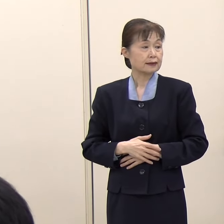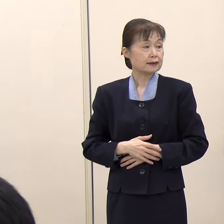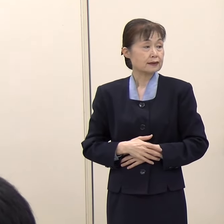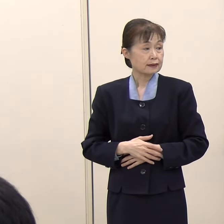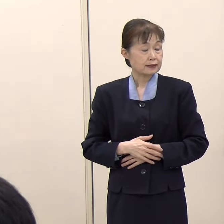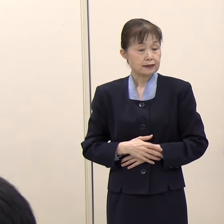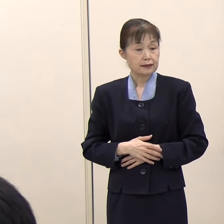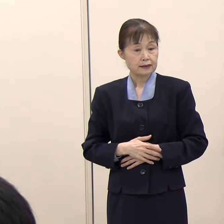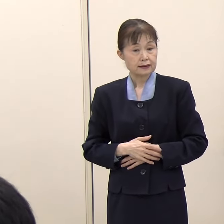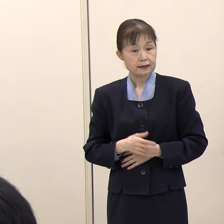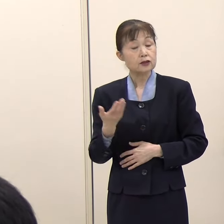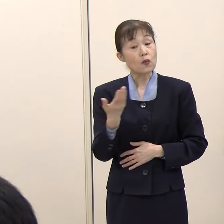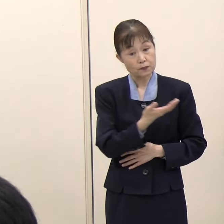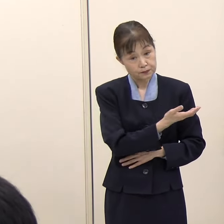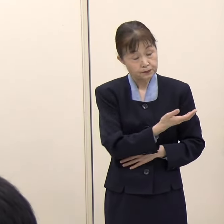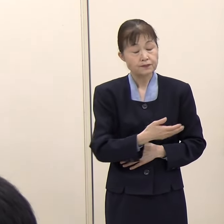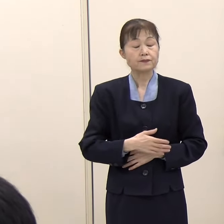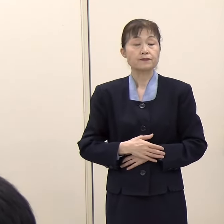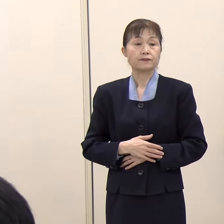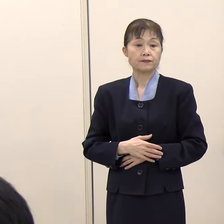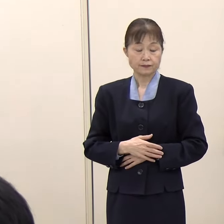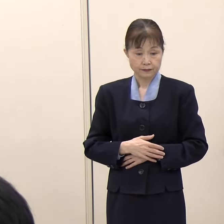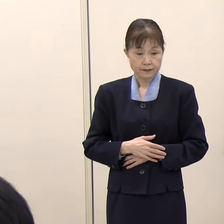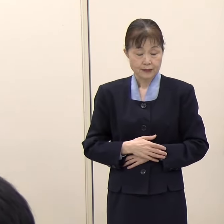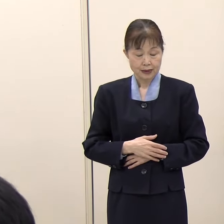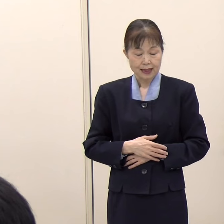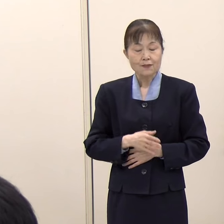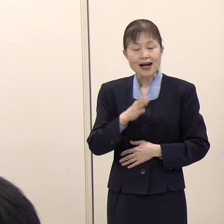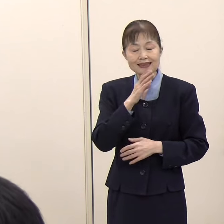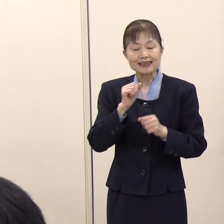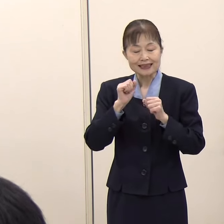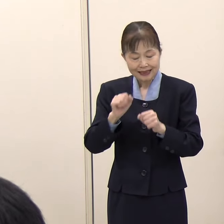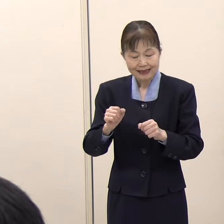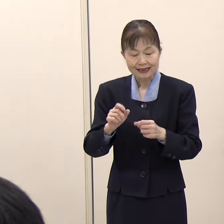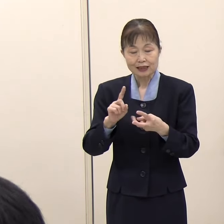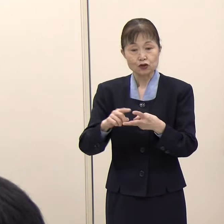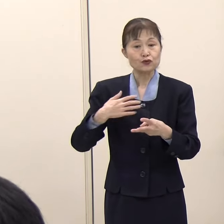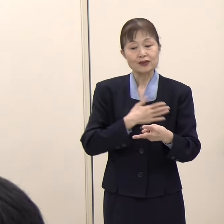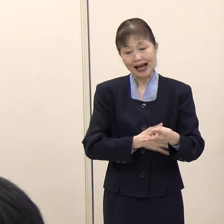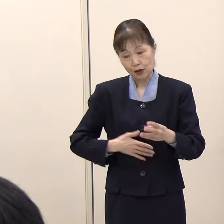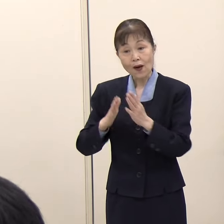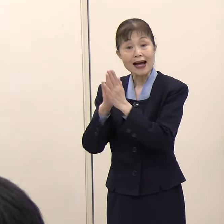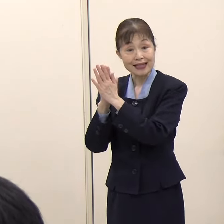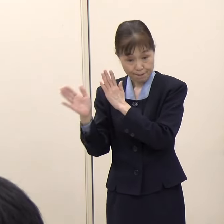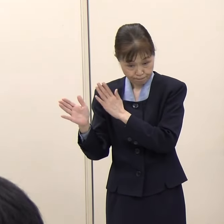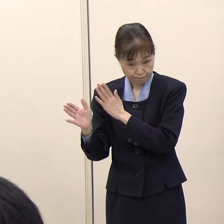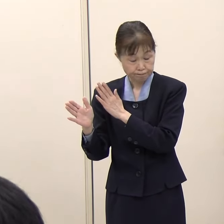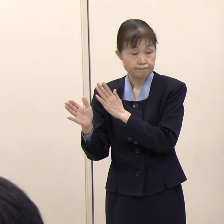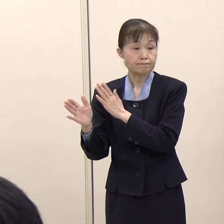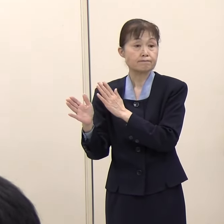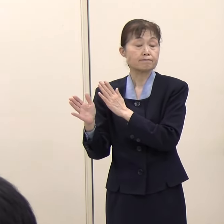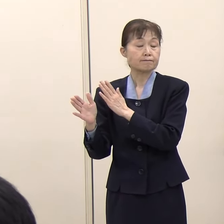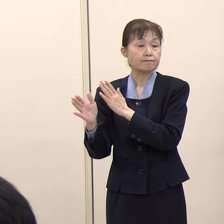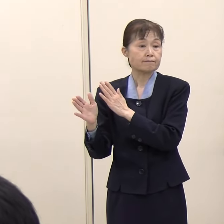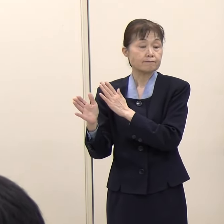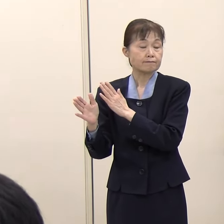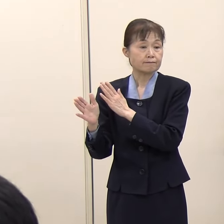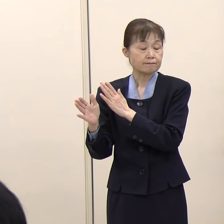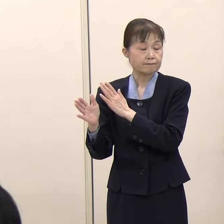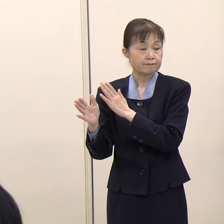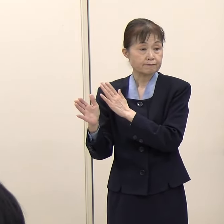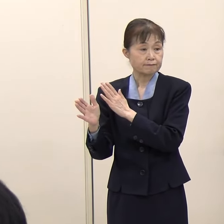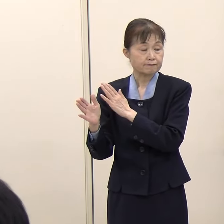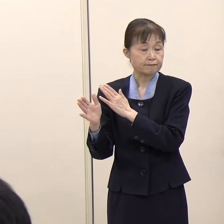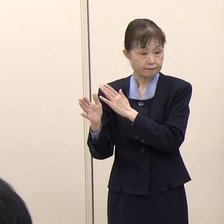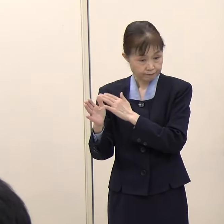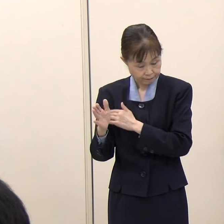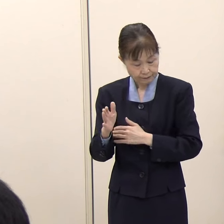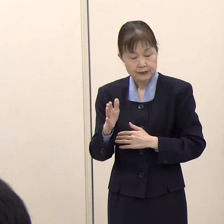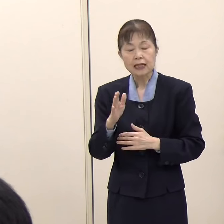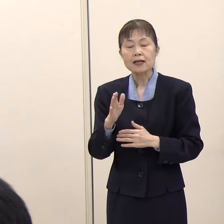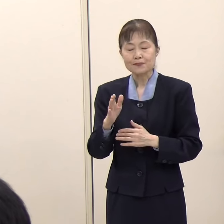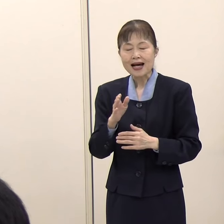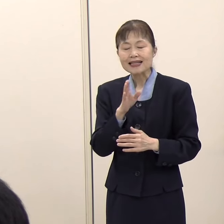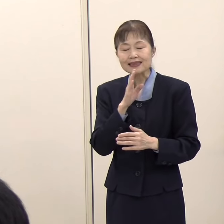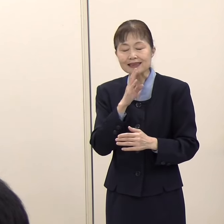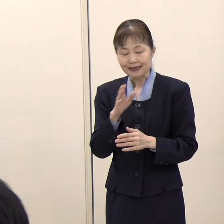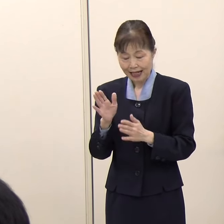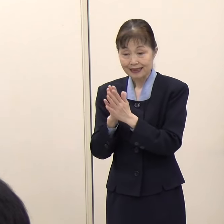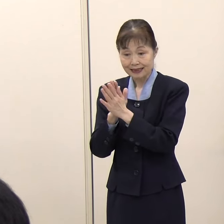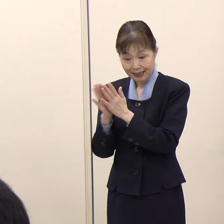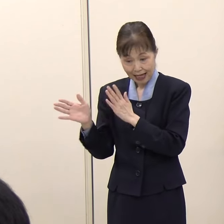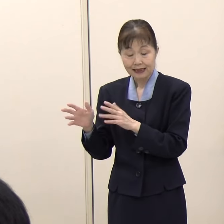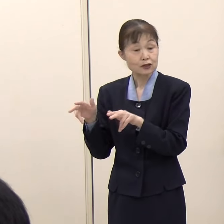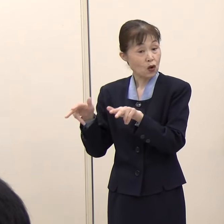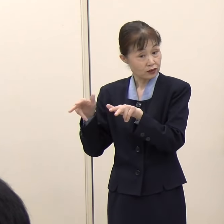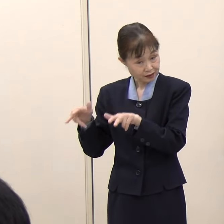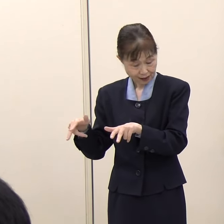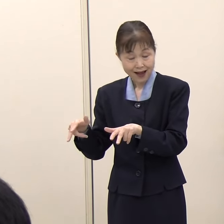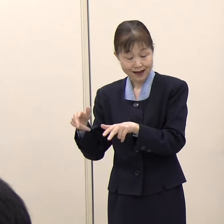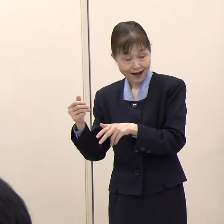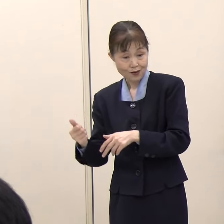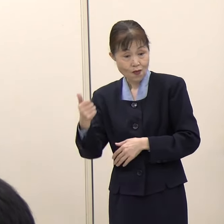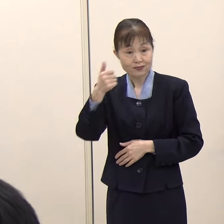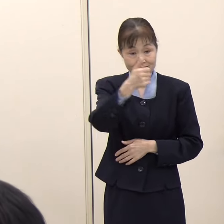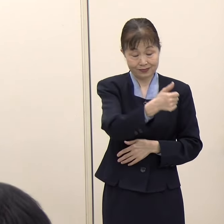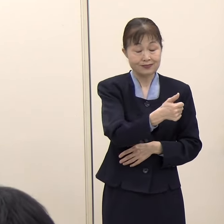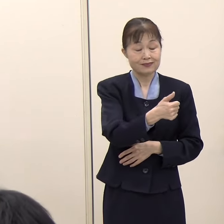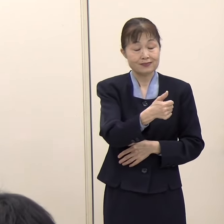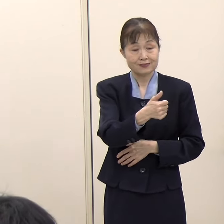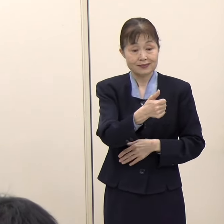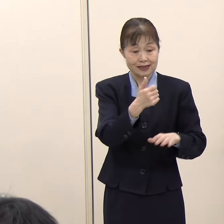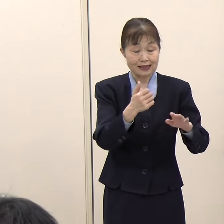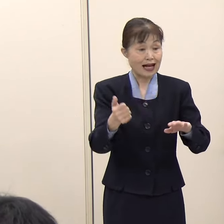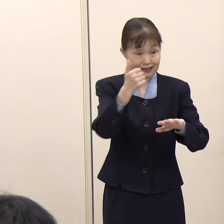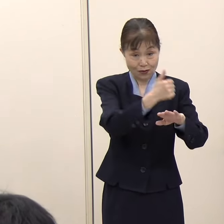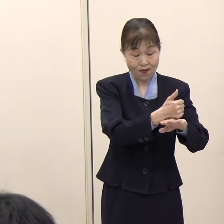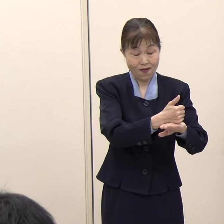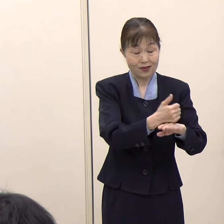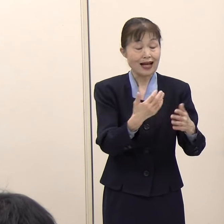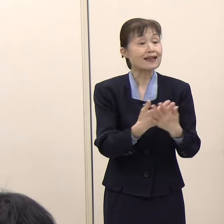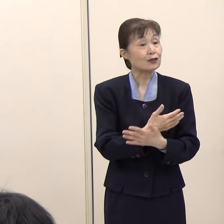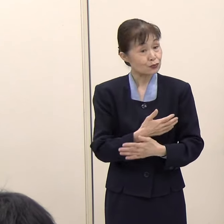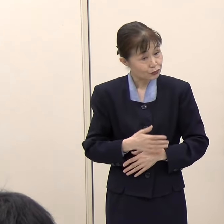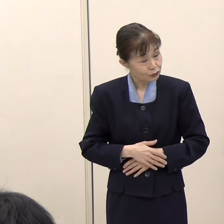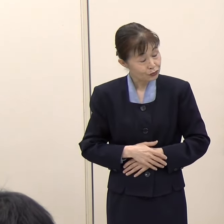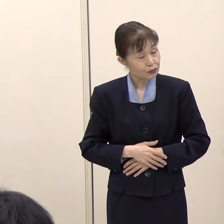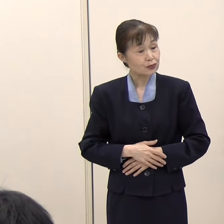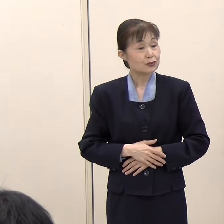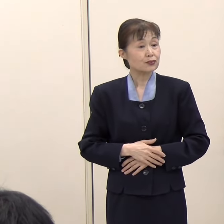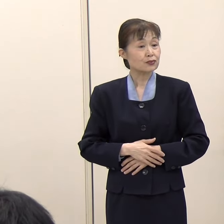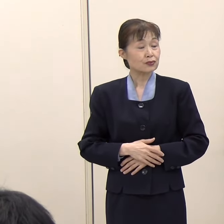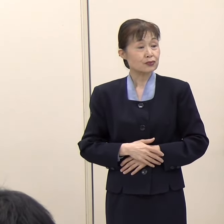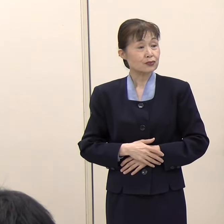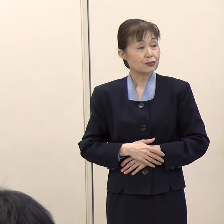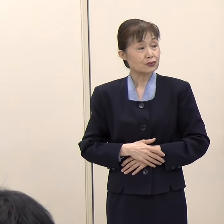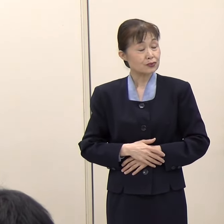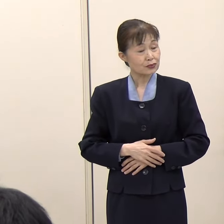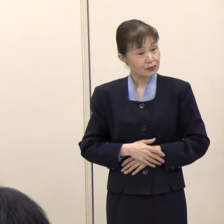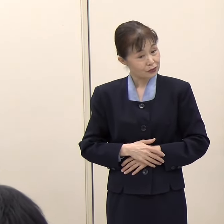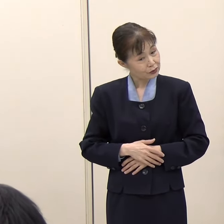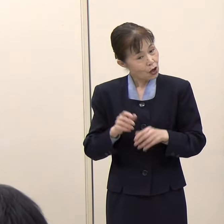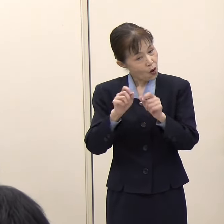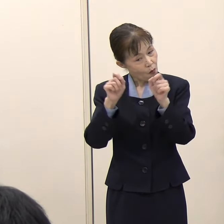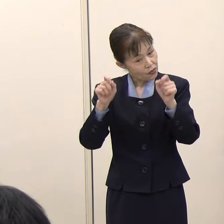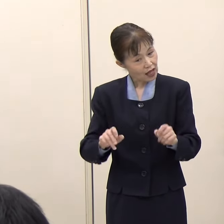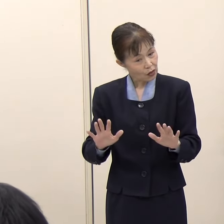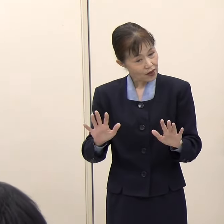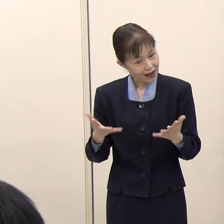（ＮＨＫ）実際、今、実施主体が県であるということについてと、それから、実際に県の出身者が今も会長に就任しているということについては問題ないとお考えですか。